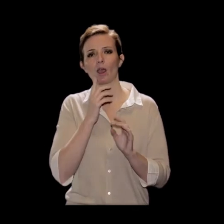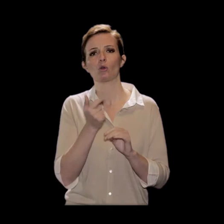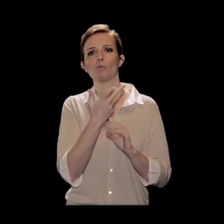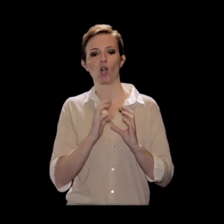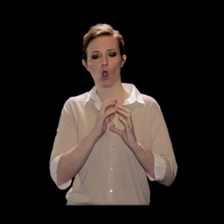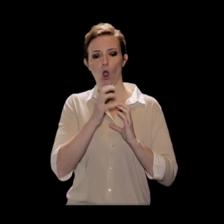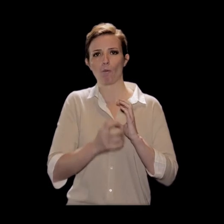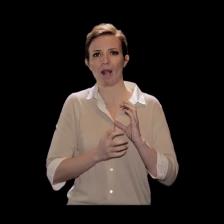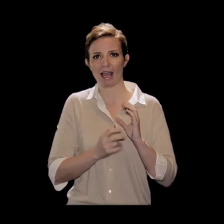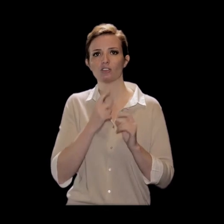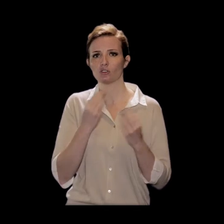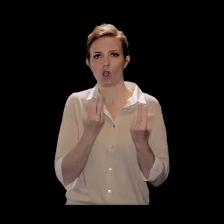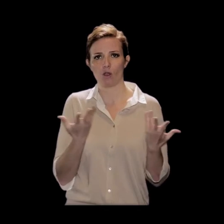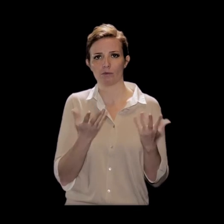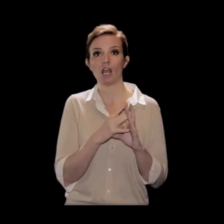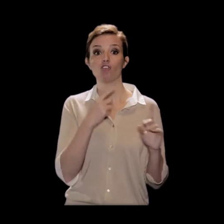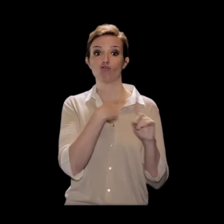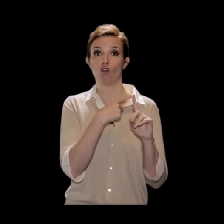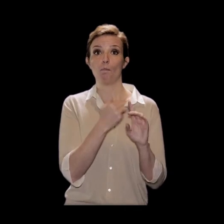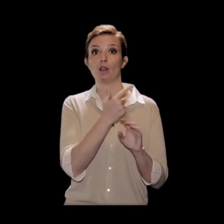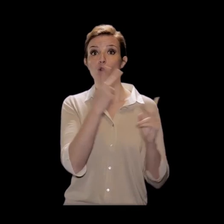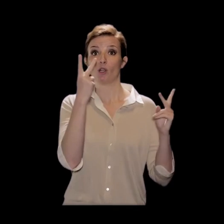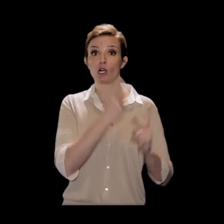la somma di un numero reale e di un numero immaginario.